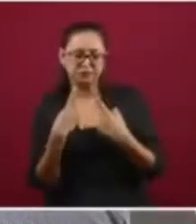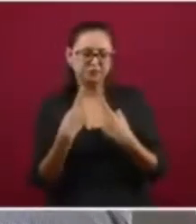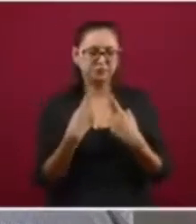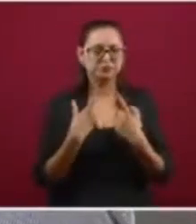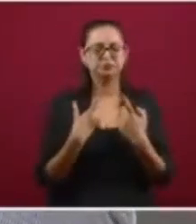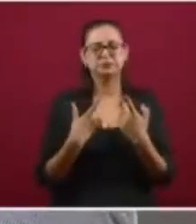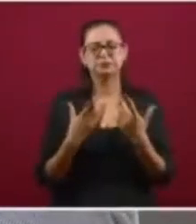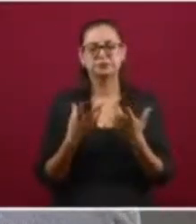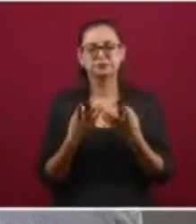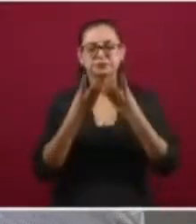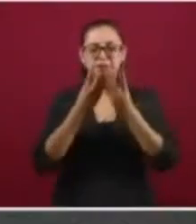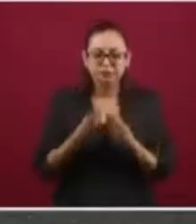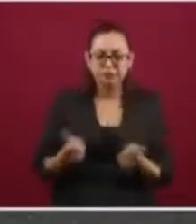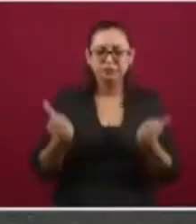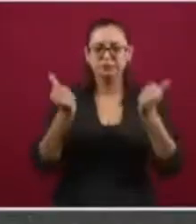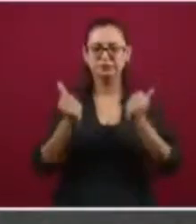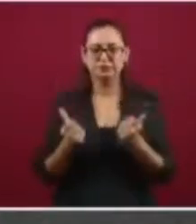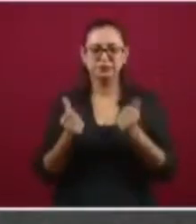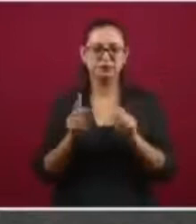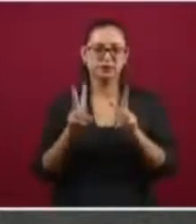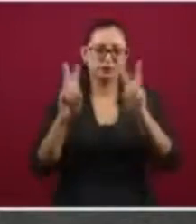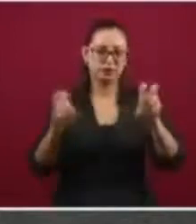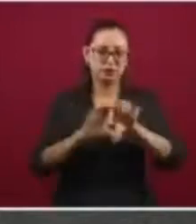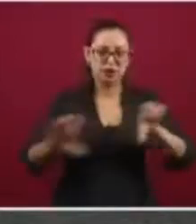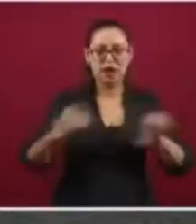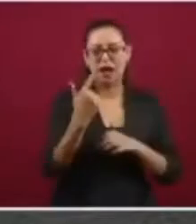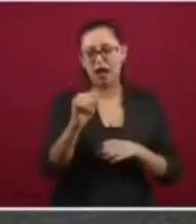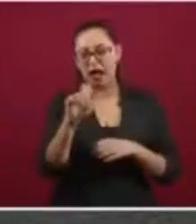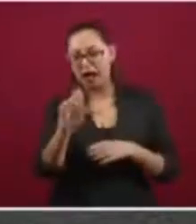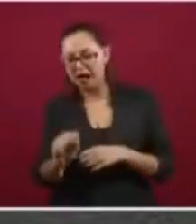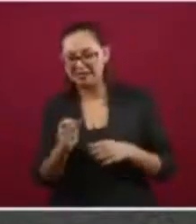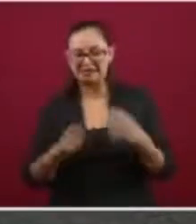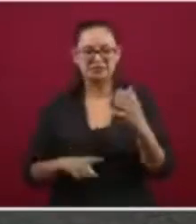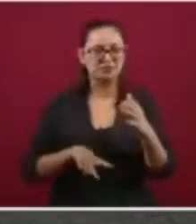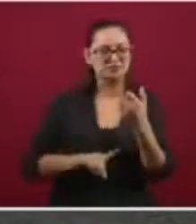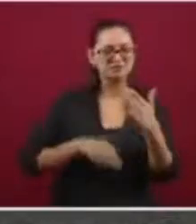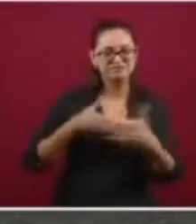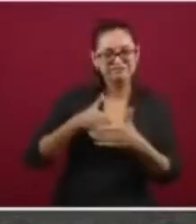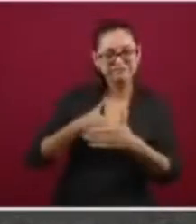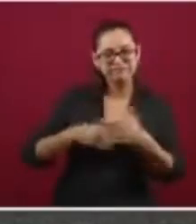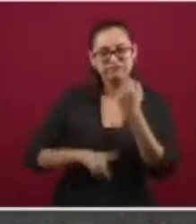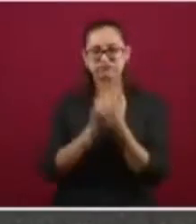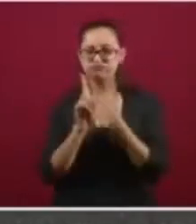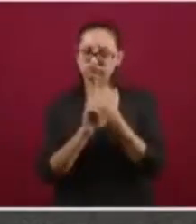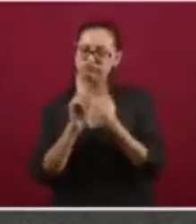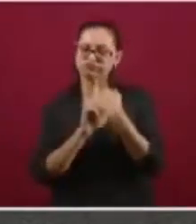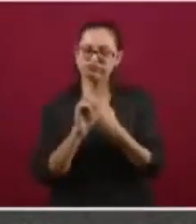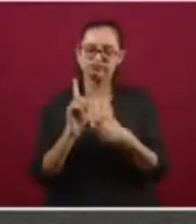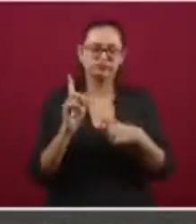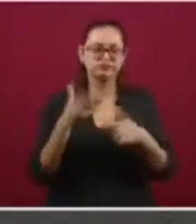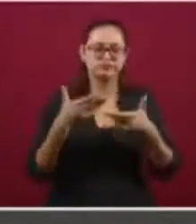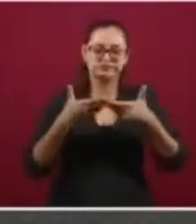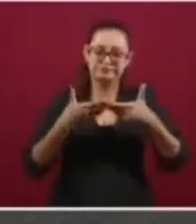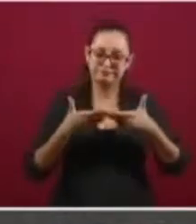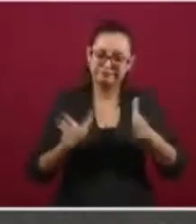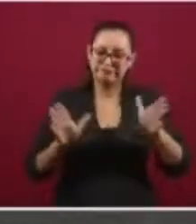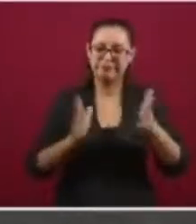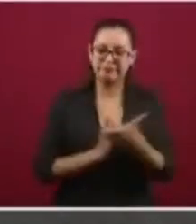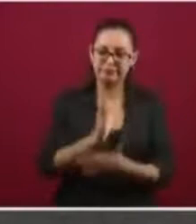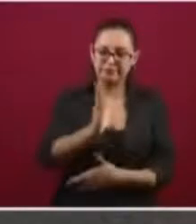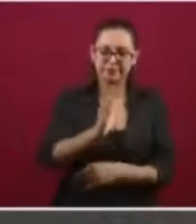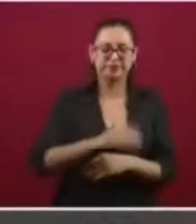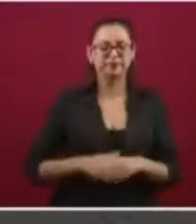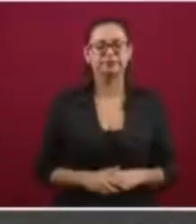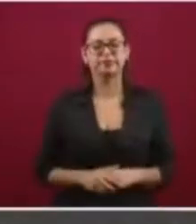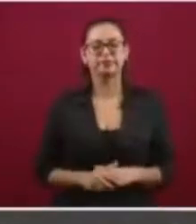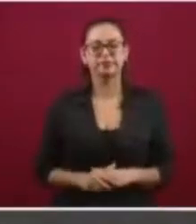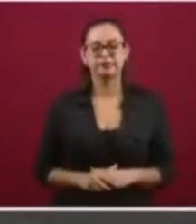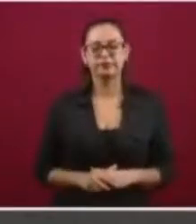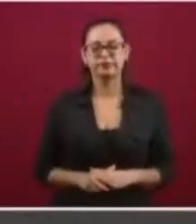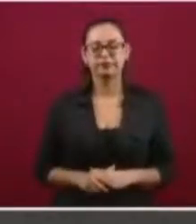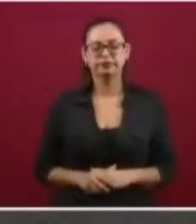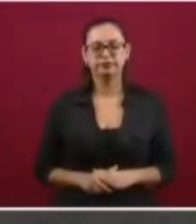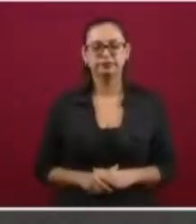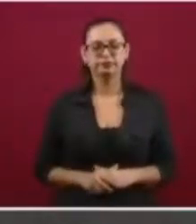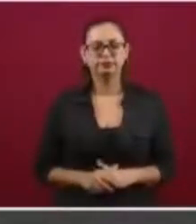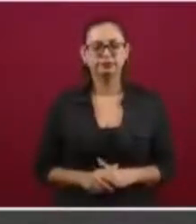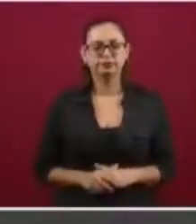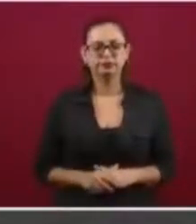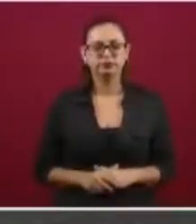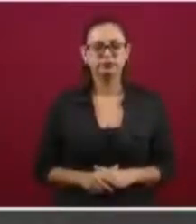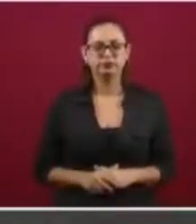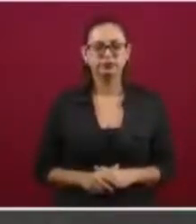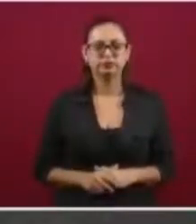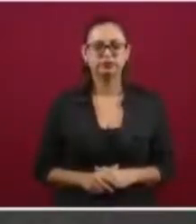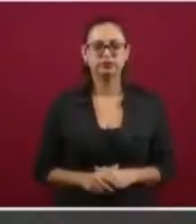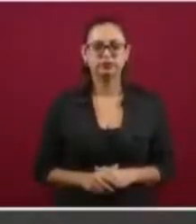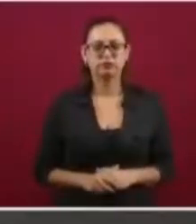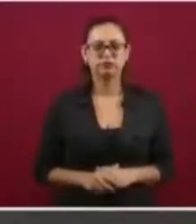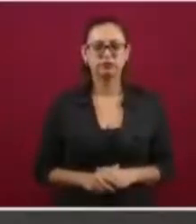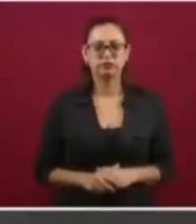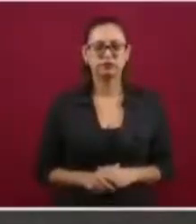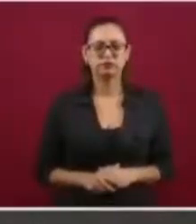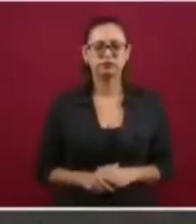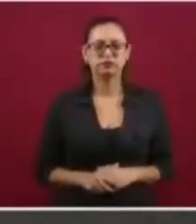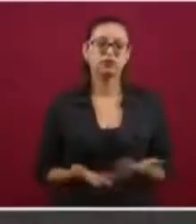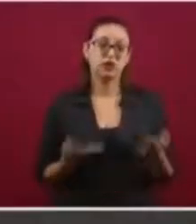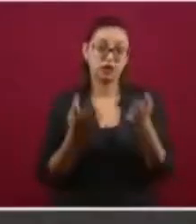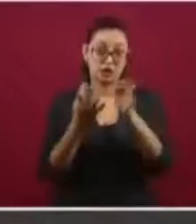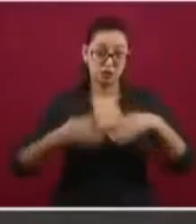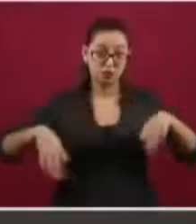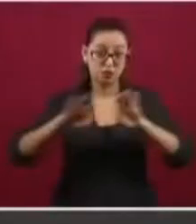problema de los gasoductos, porque es importante no sólo el que se revisen los contratos y